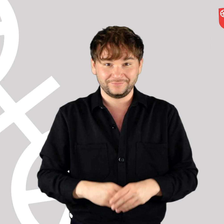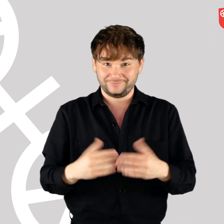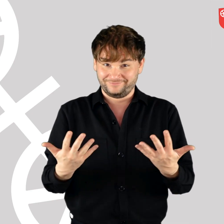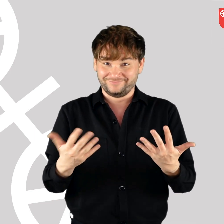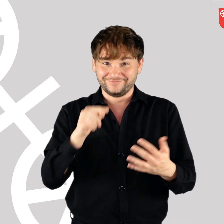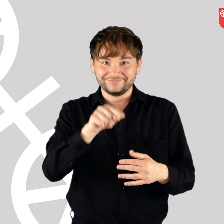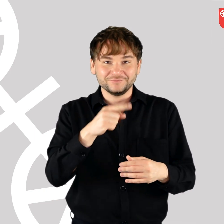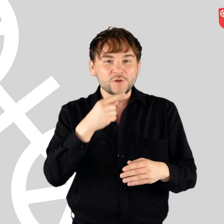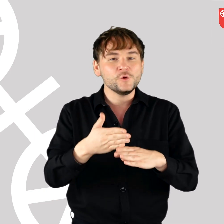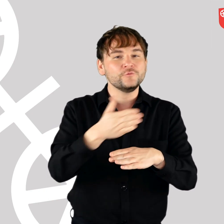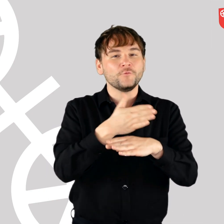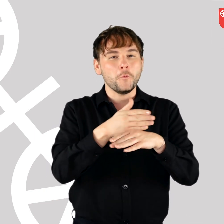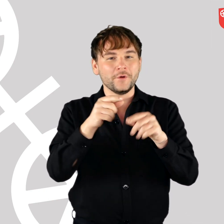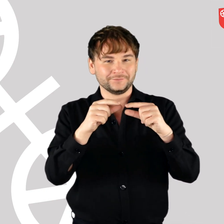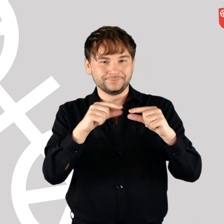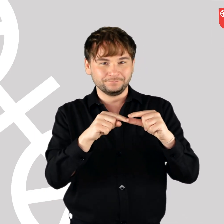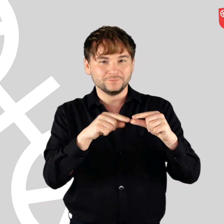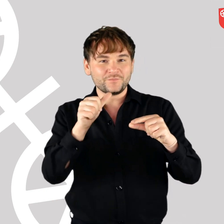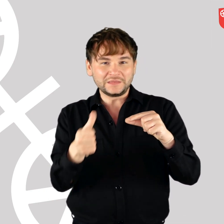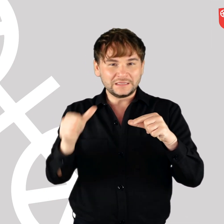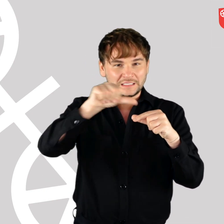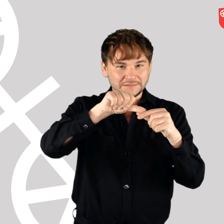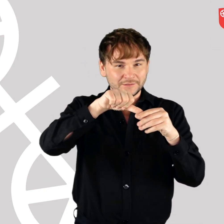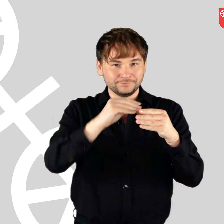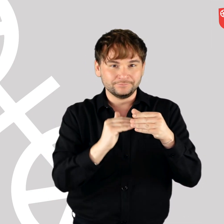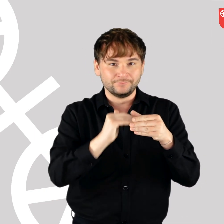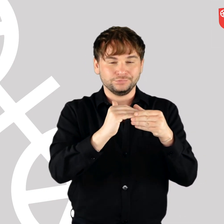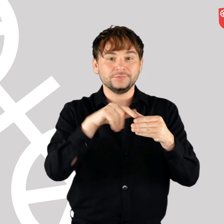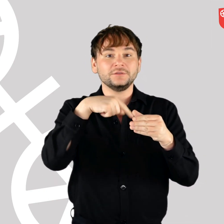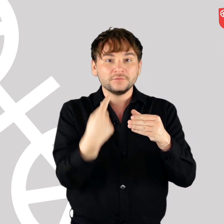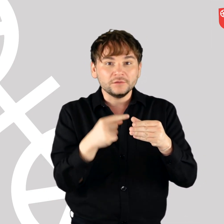Diese Elemente wurden als Lettern gegossen